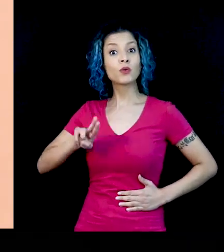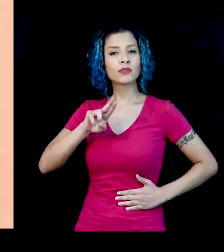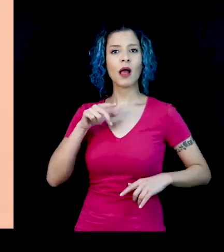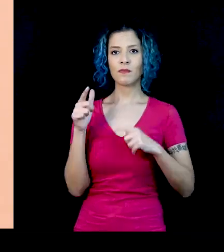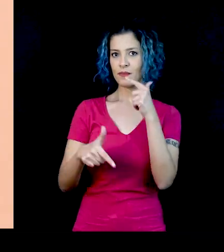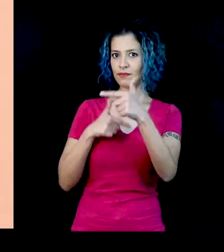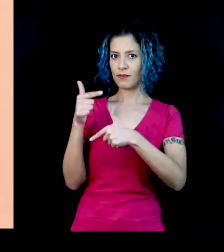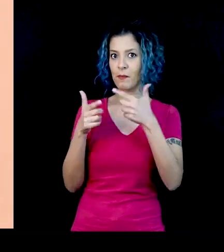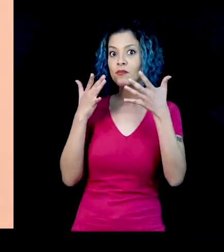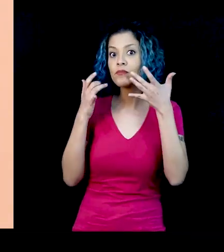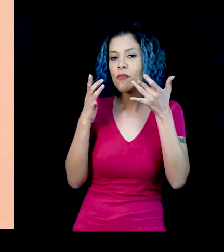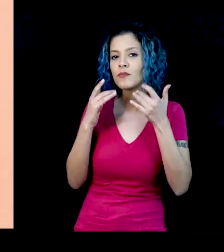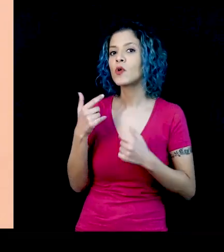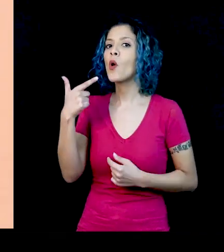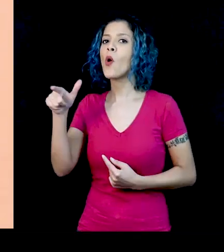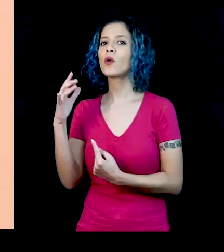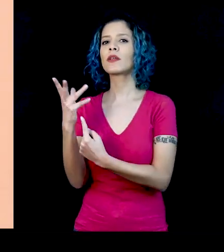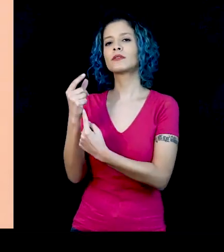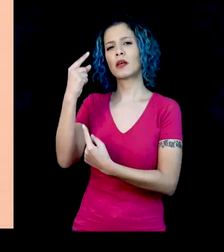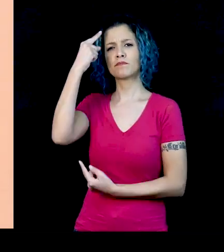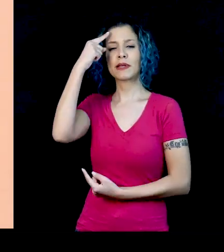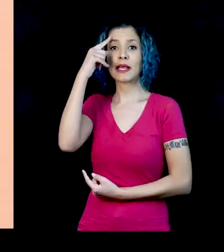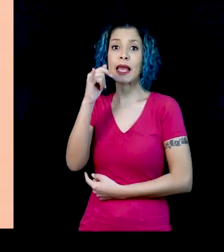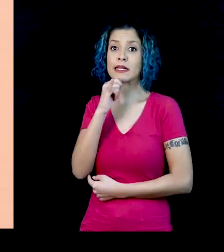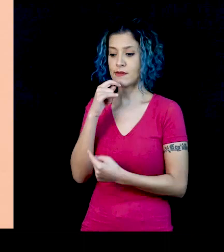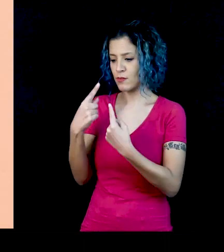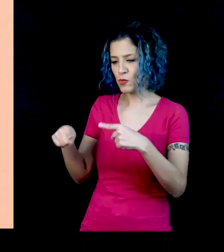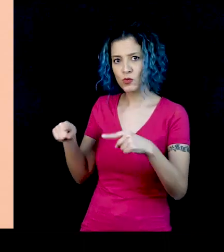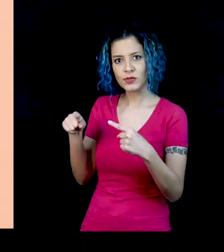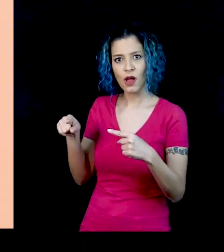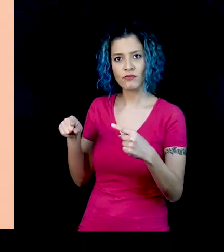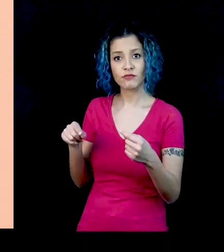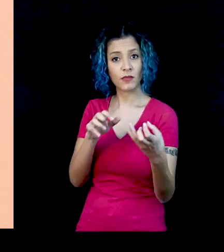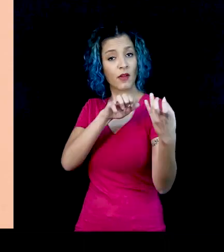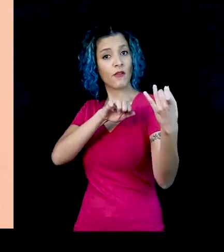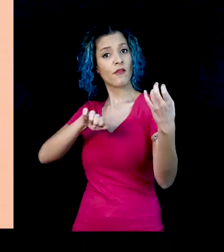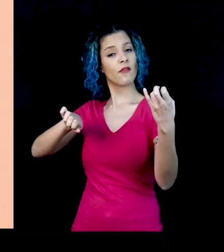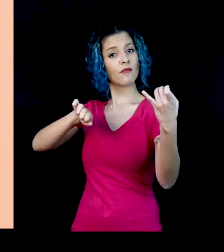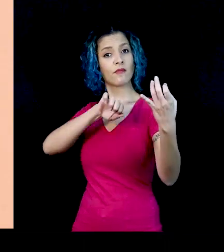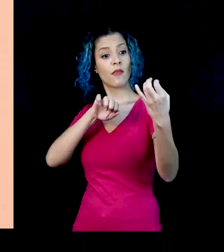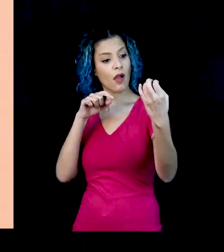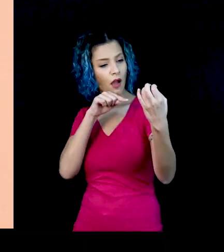Se pensarmos em outras artes – na música –, uma violinista precisa conhecer muito bem